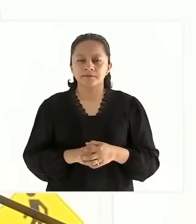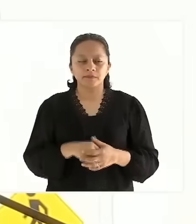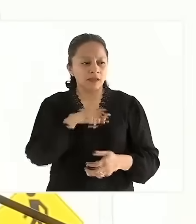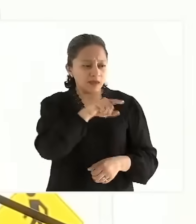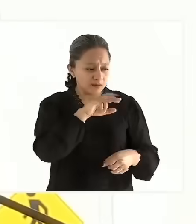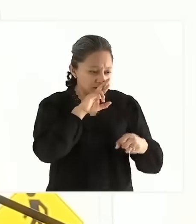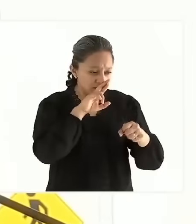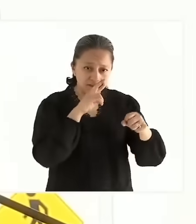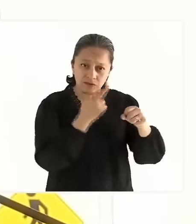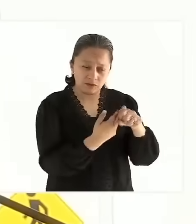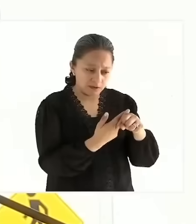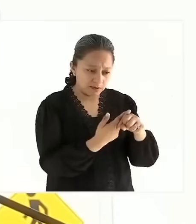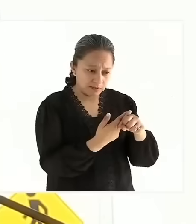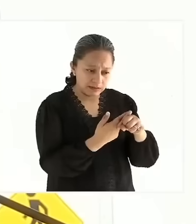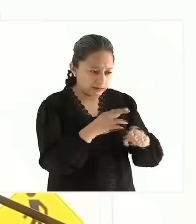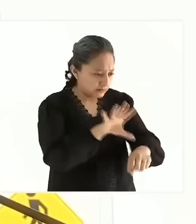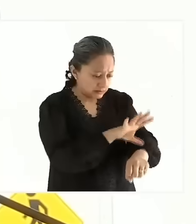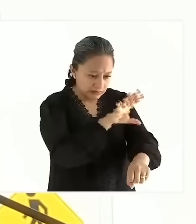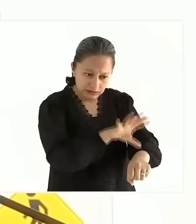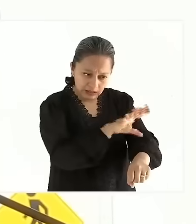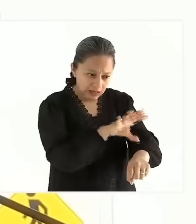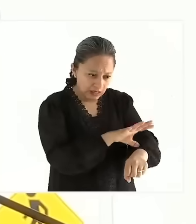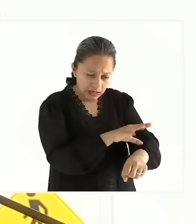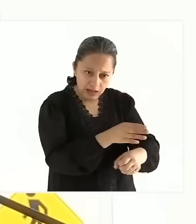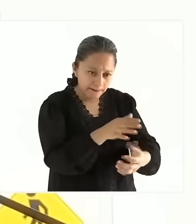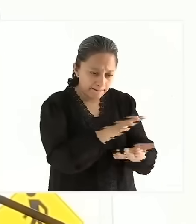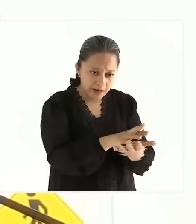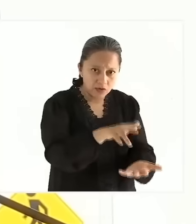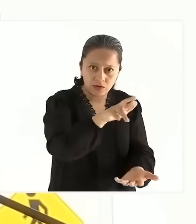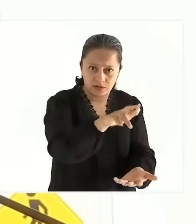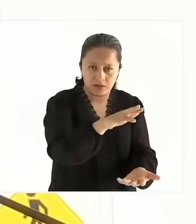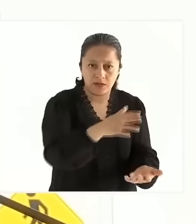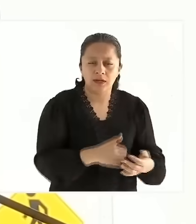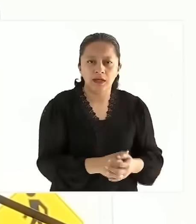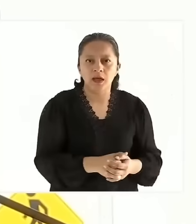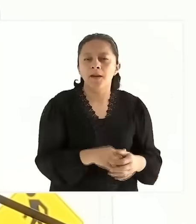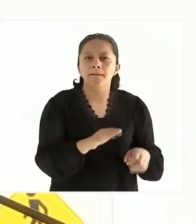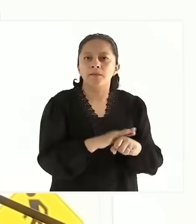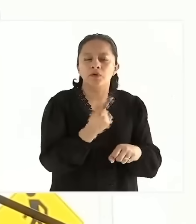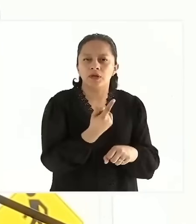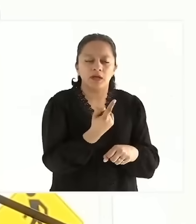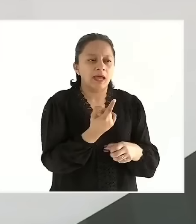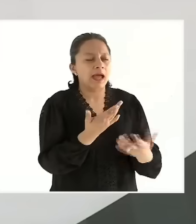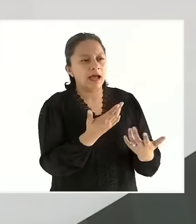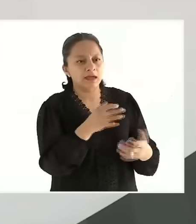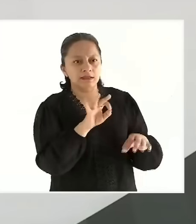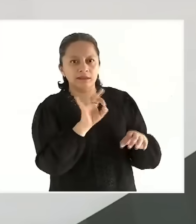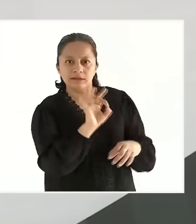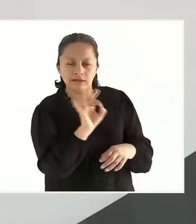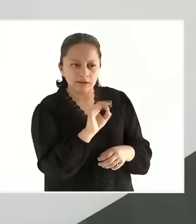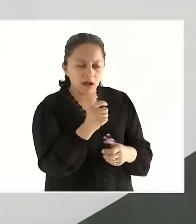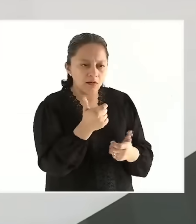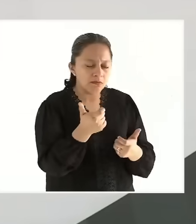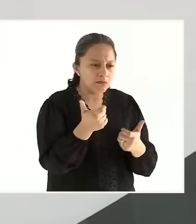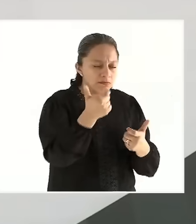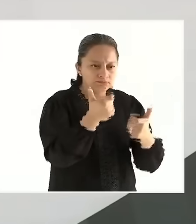la generación eléctrica. Si todo fuera mercado, ni siquiera los precios pudieran regularse.